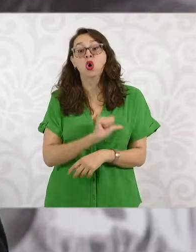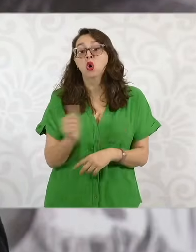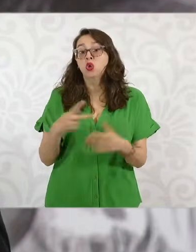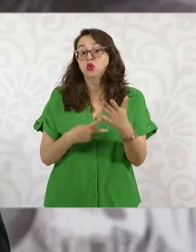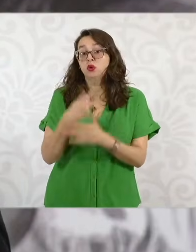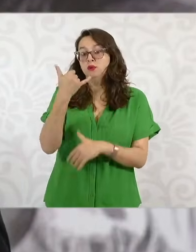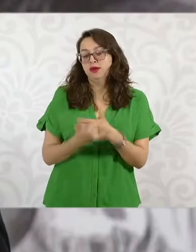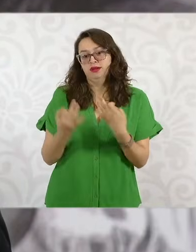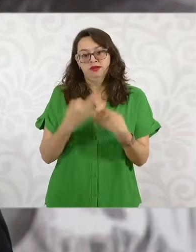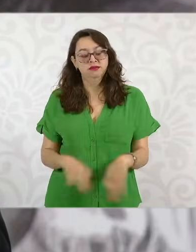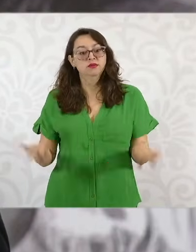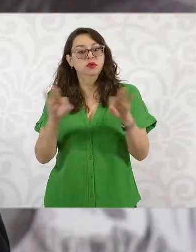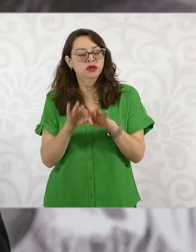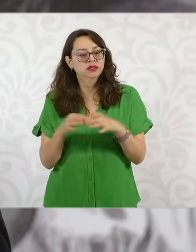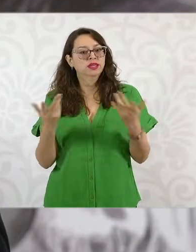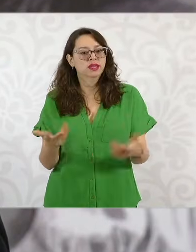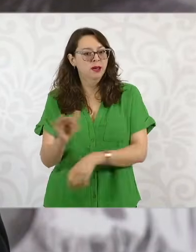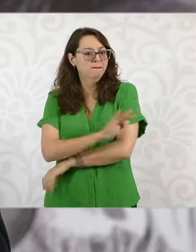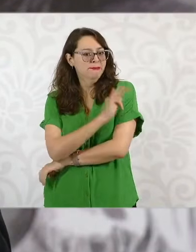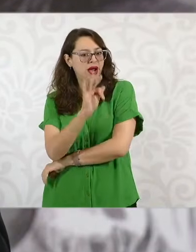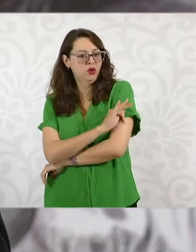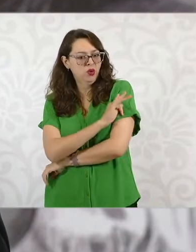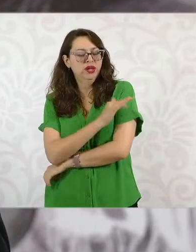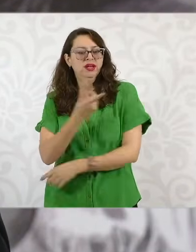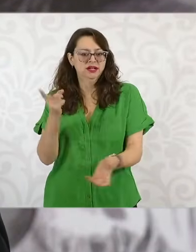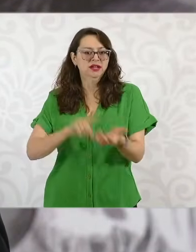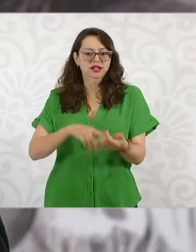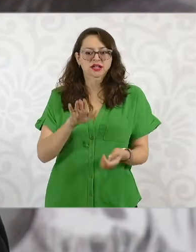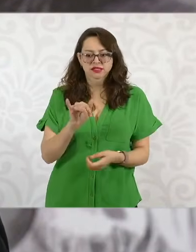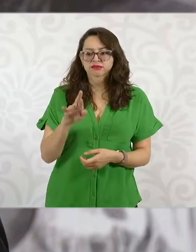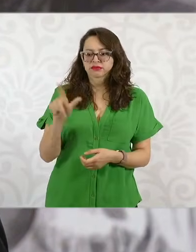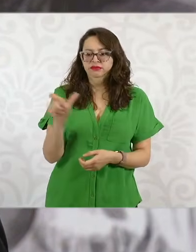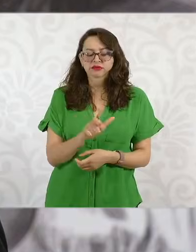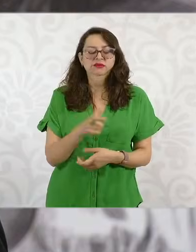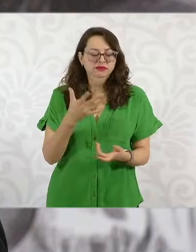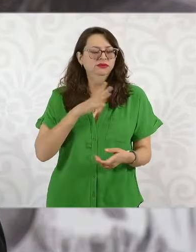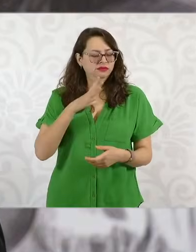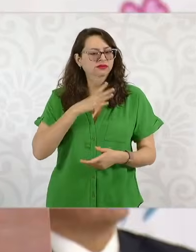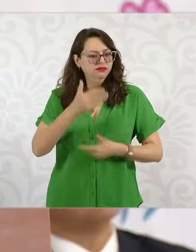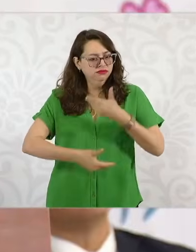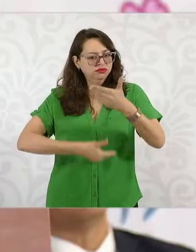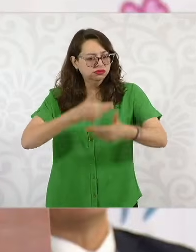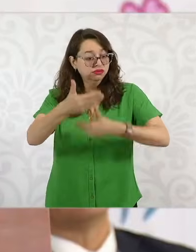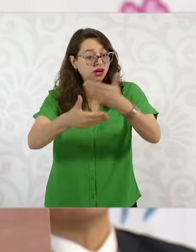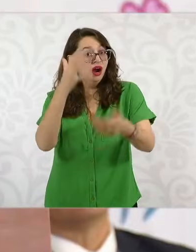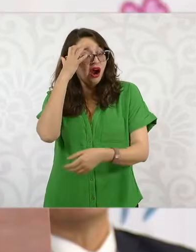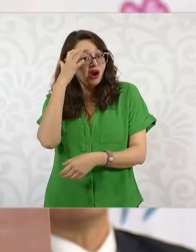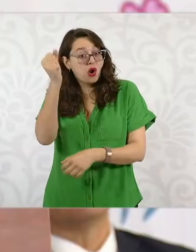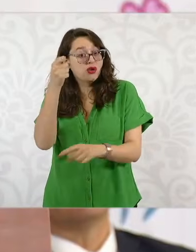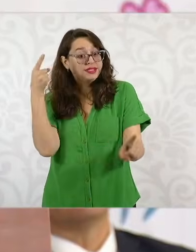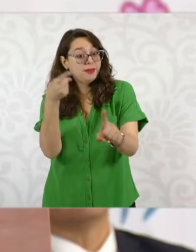ver con producción de algunas vacunas en Birmex. Entonces, la el concepto importante es que Birmex